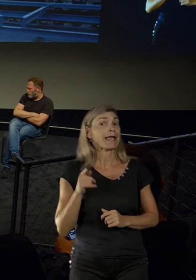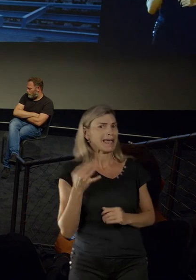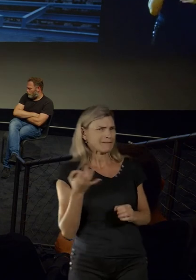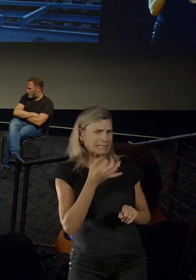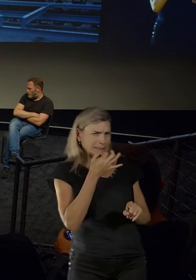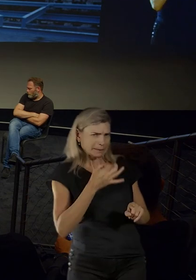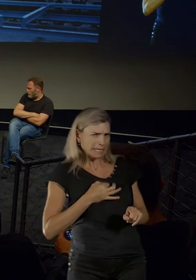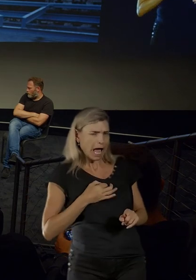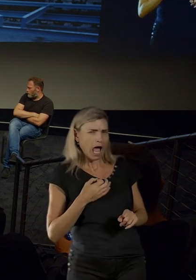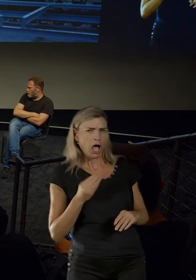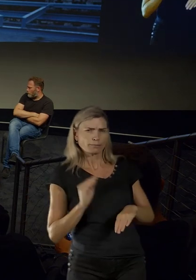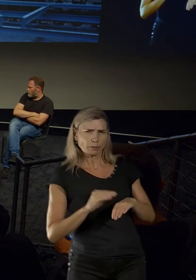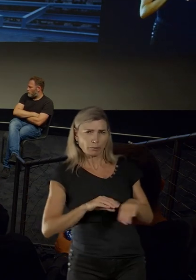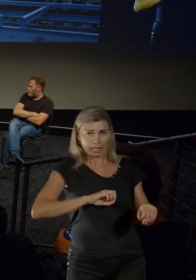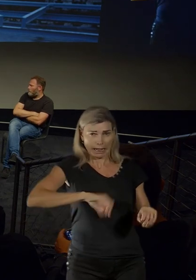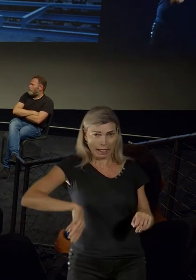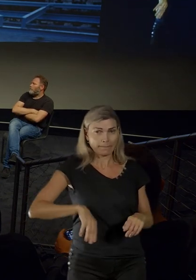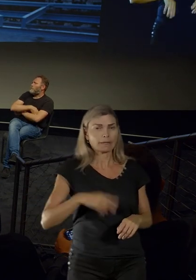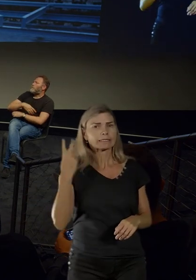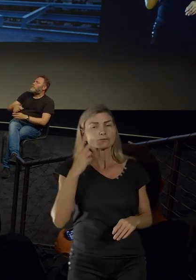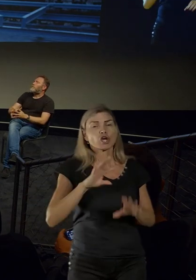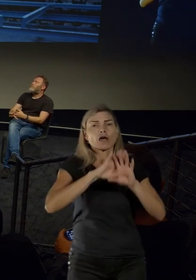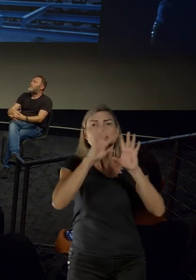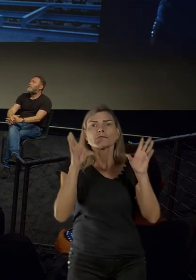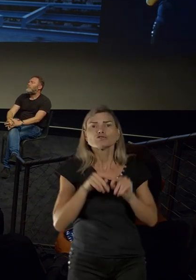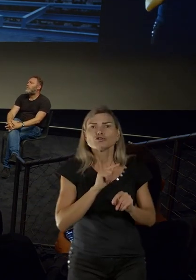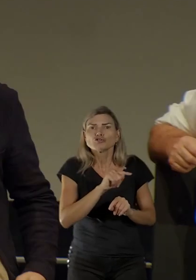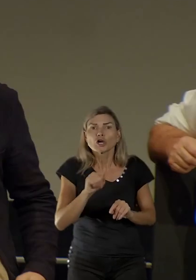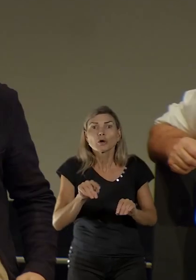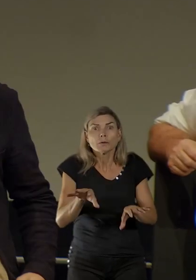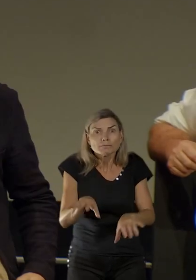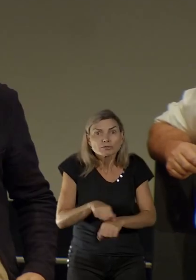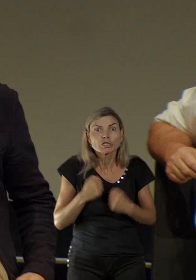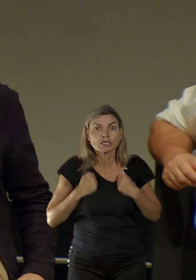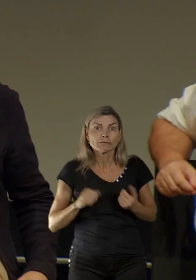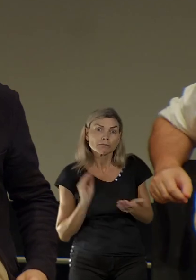Zvlášť pokud jdou proti sobě. A ten samotný proces je ve správě pořizovatele,